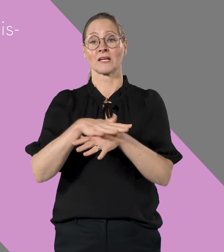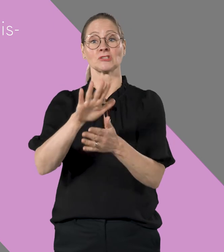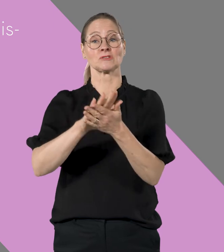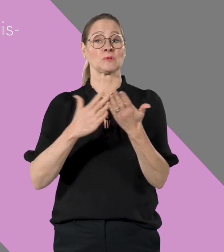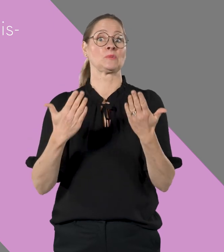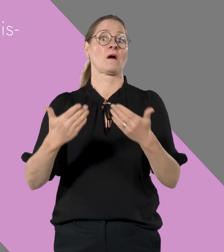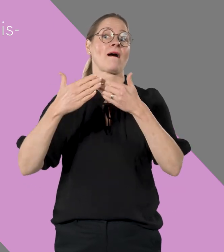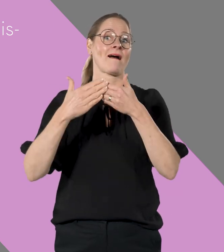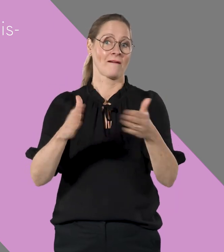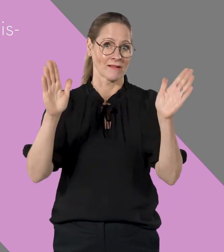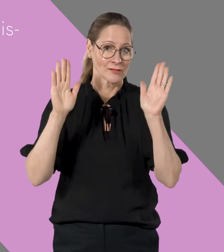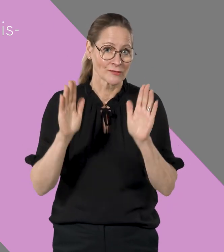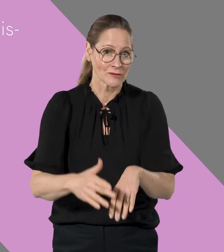verkkosivut on nyt avattu.